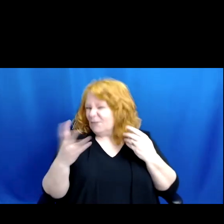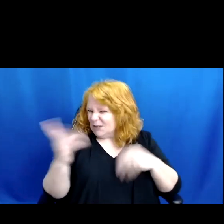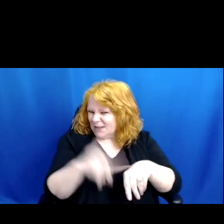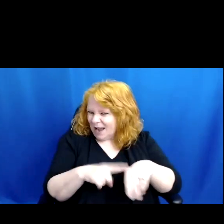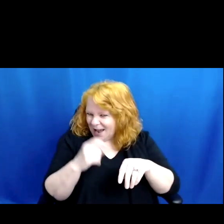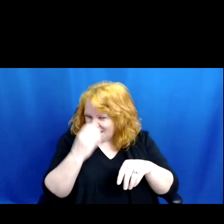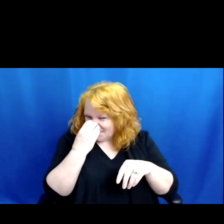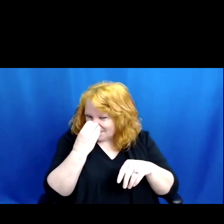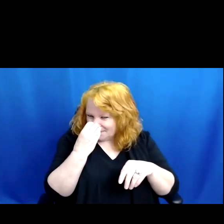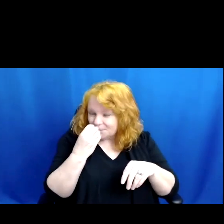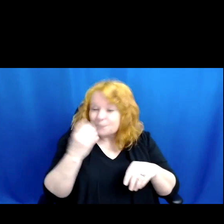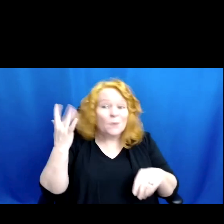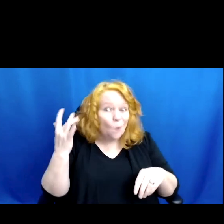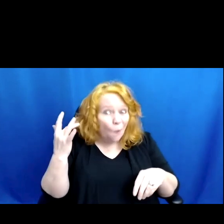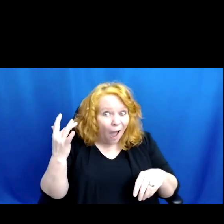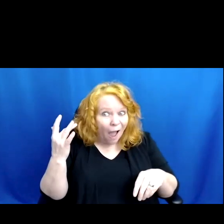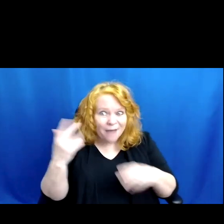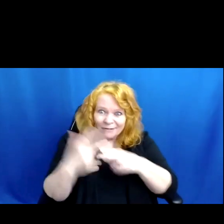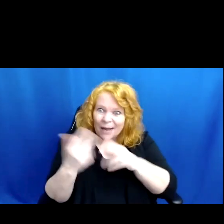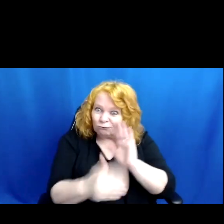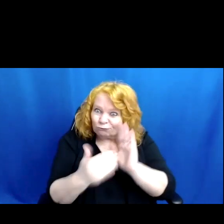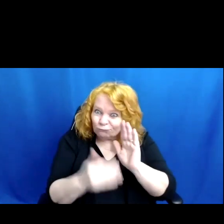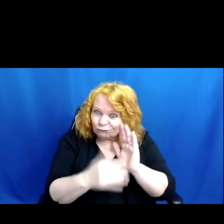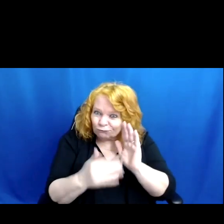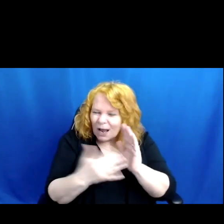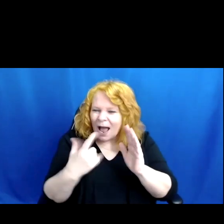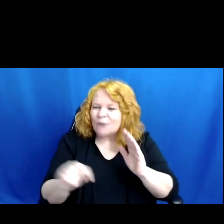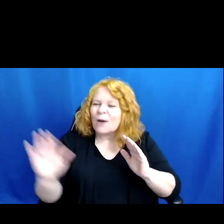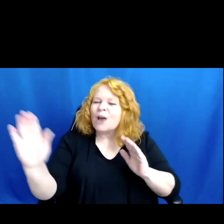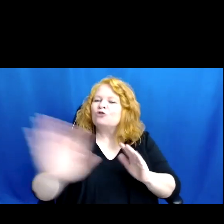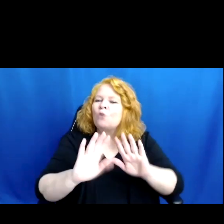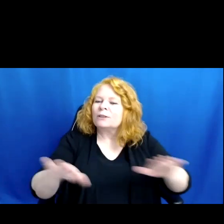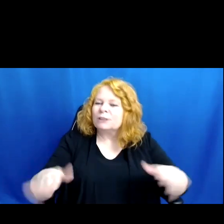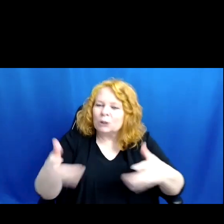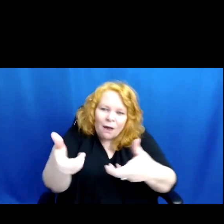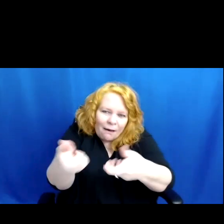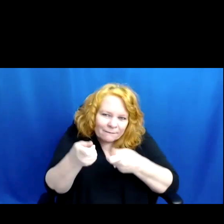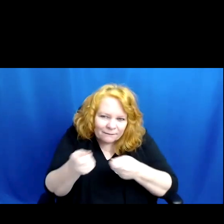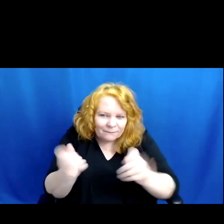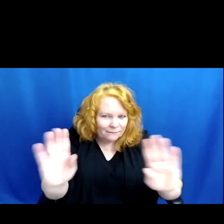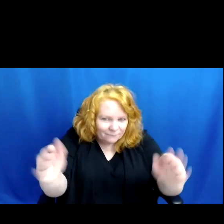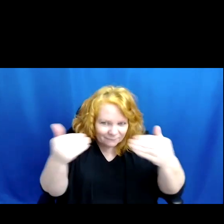The reason I am doing that is to engage with your children. It is important that I’m repetitive.